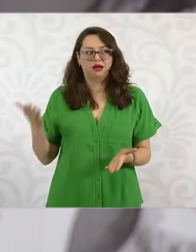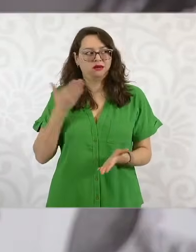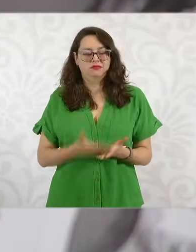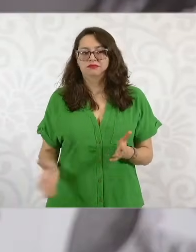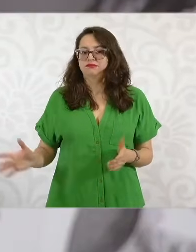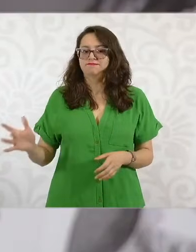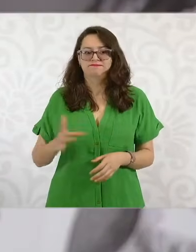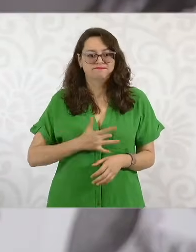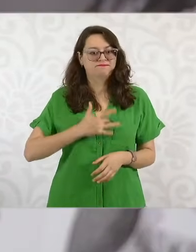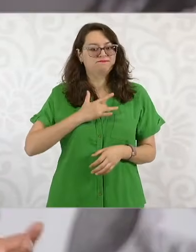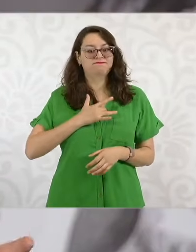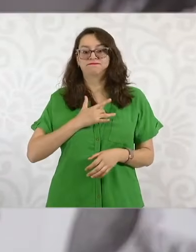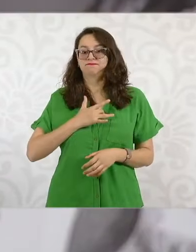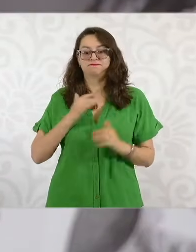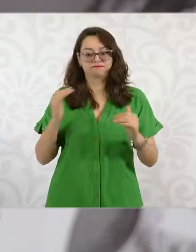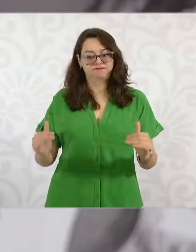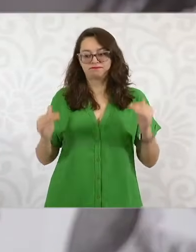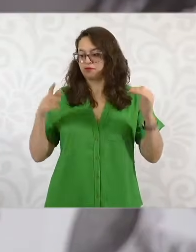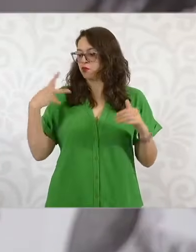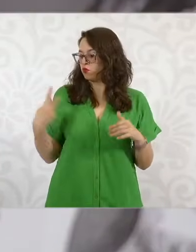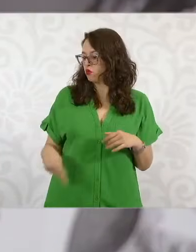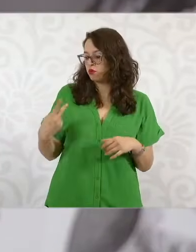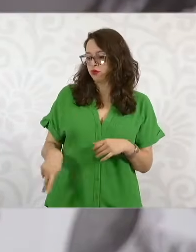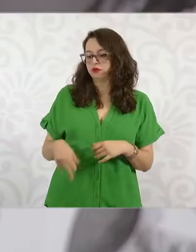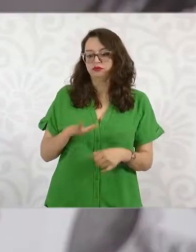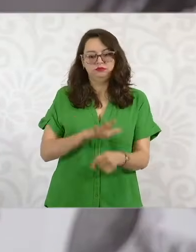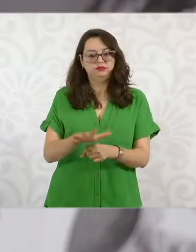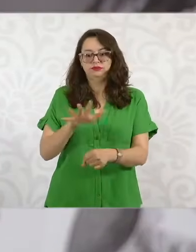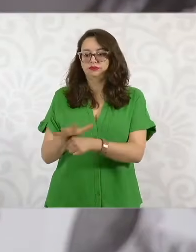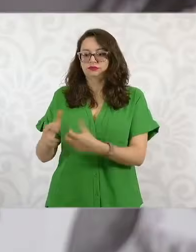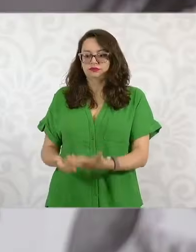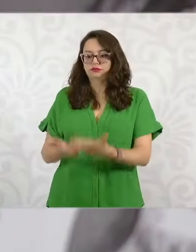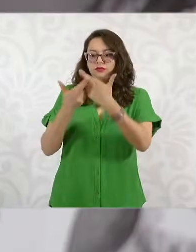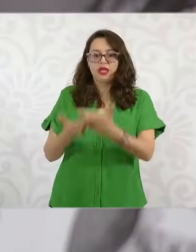pues el concepto de soberanía en la producción de muchas cosas es muy importante, la soberanía